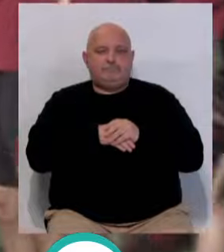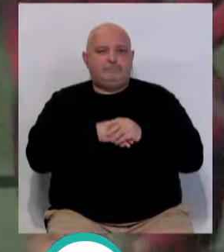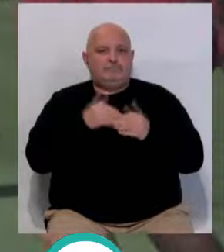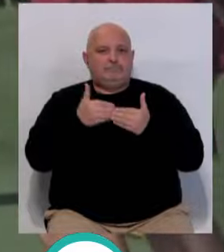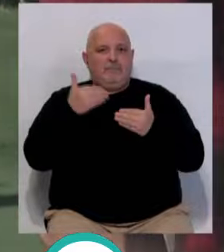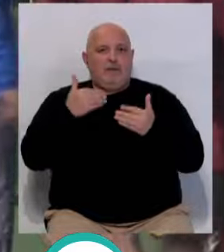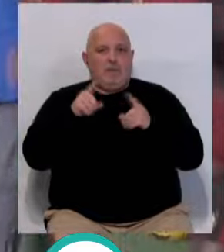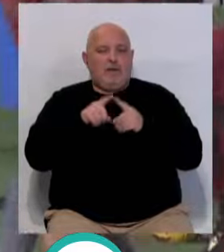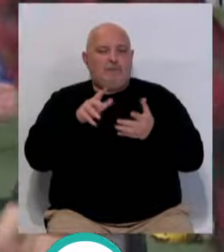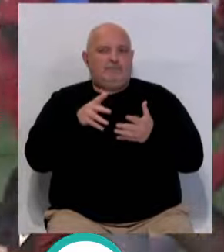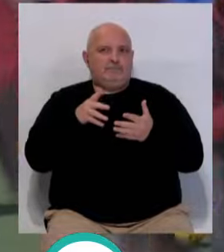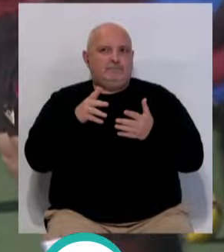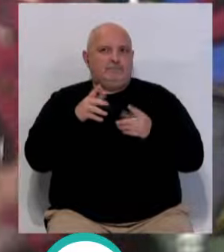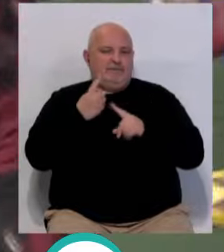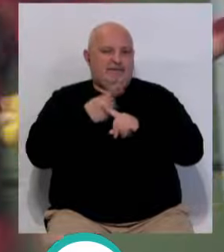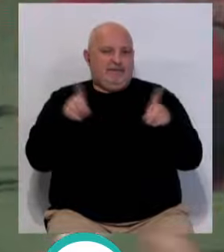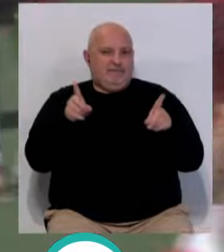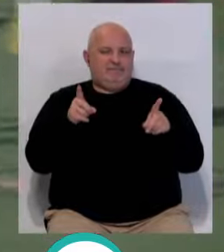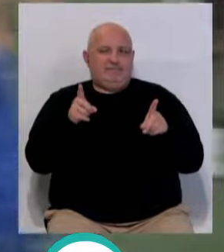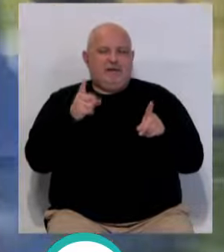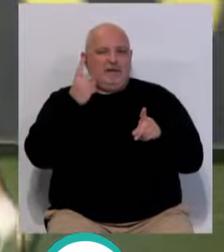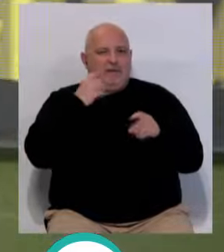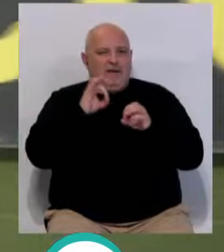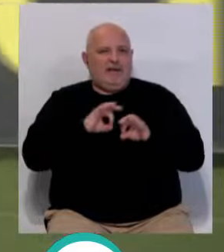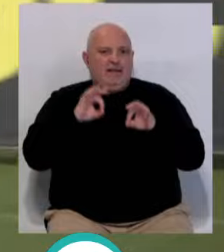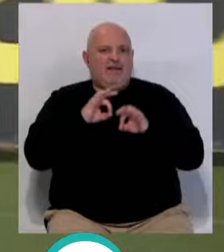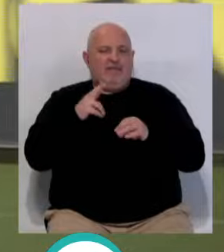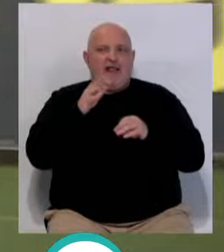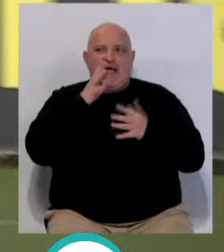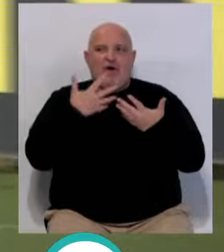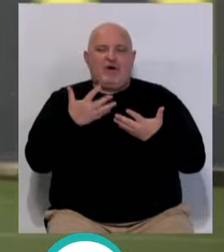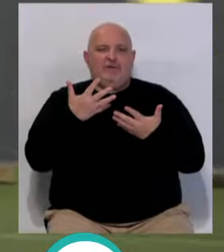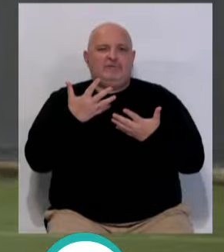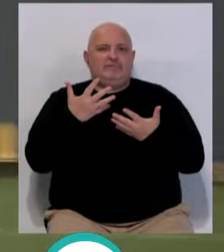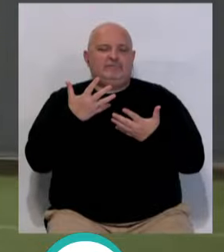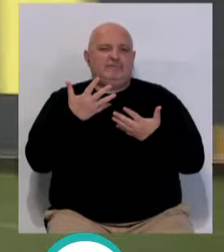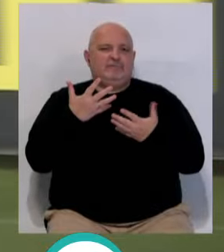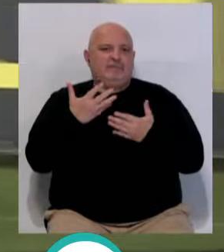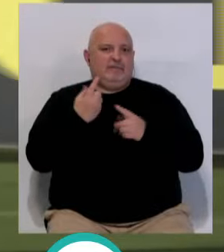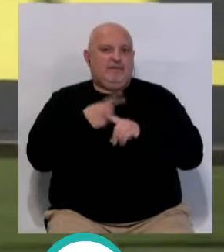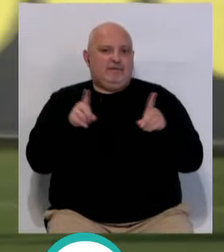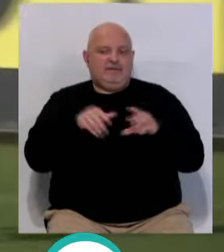anteriormente no no no nos tiene acostumbrado fali ahora mismo a tal como estaba pero yo creo